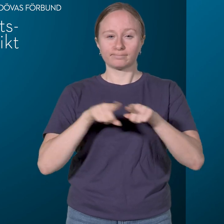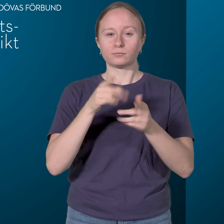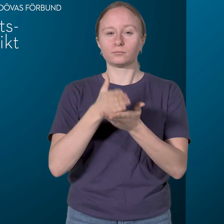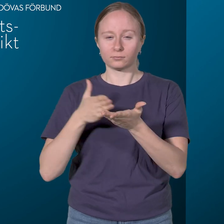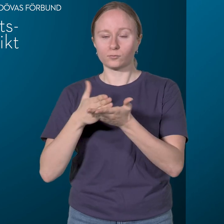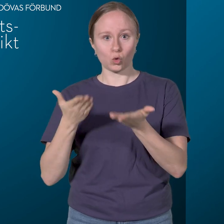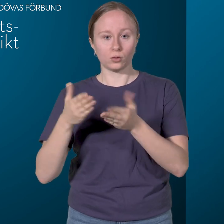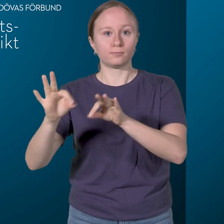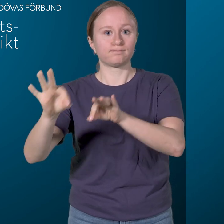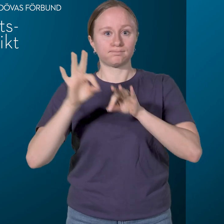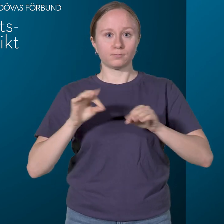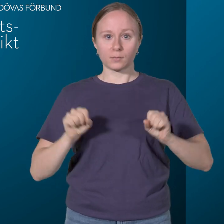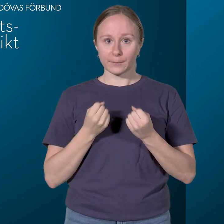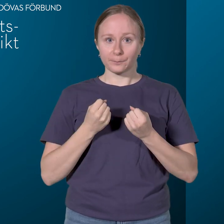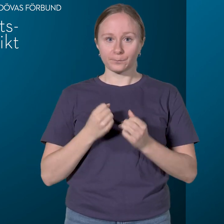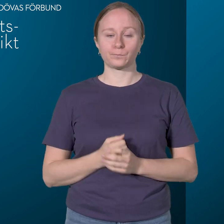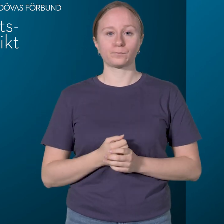och tidigarelades för att genomföras stegvis.